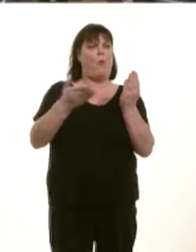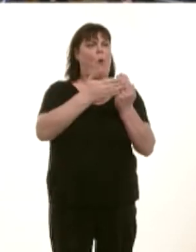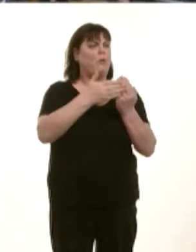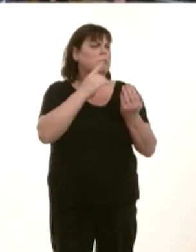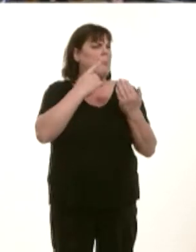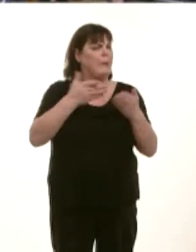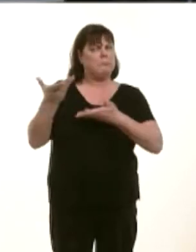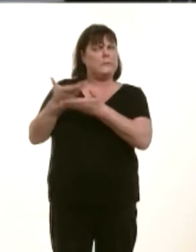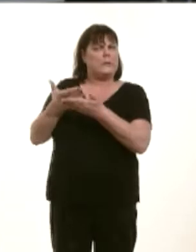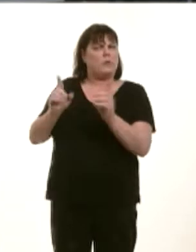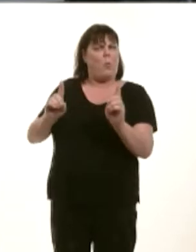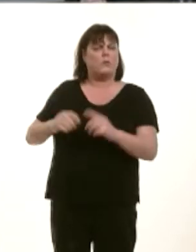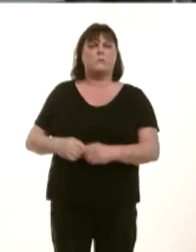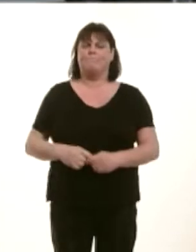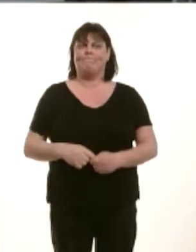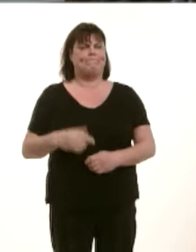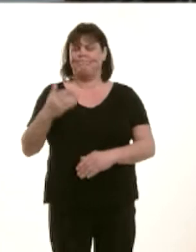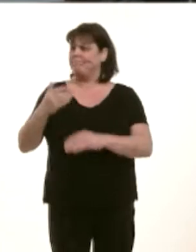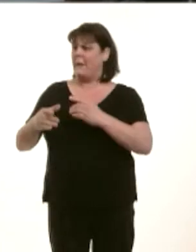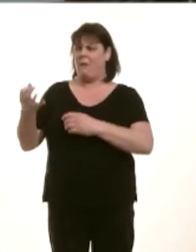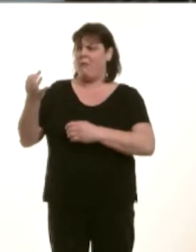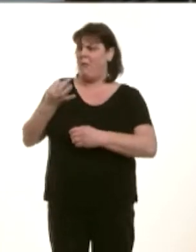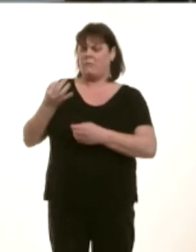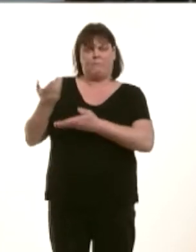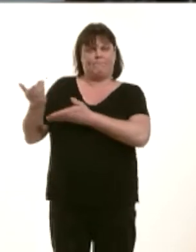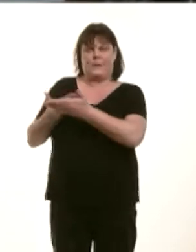ynglyn ‚ír newidiadau. Maeír Gweinidog wedi ysgrifennu at Lywodraeth y DU er mwyn